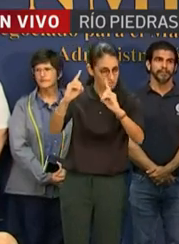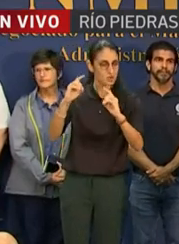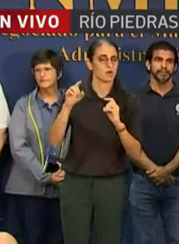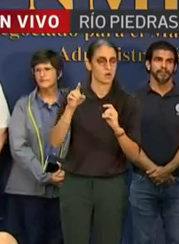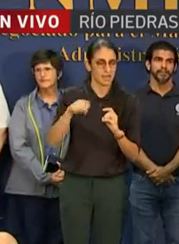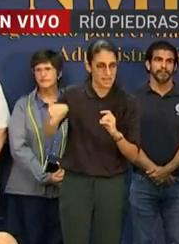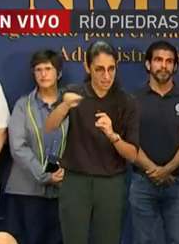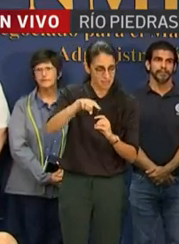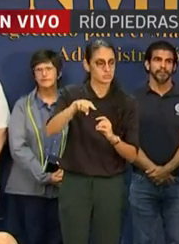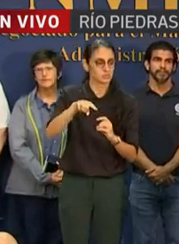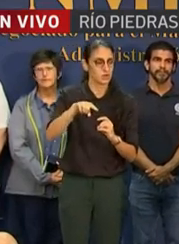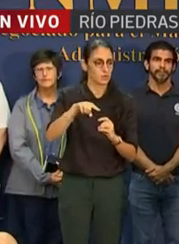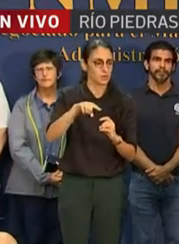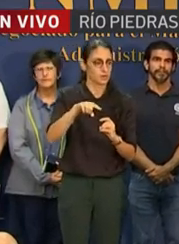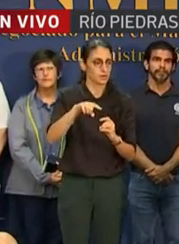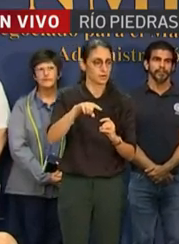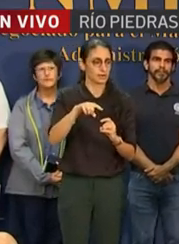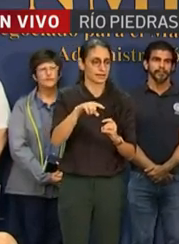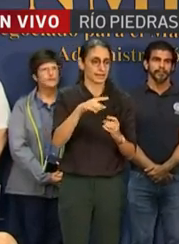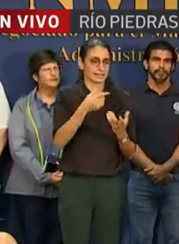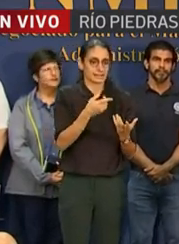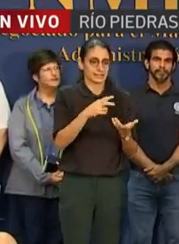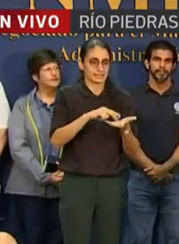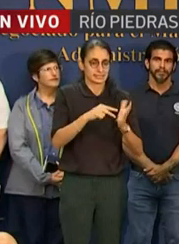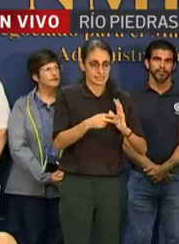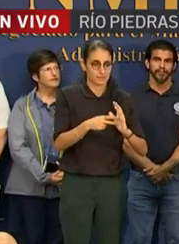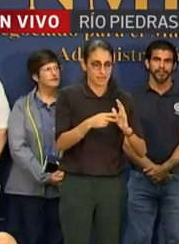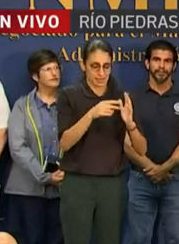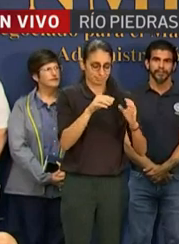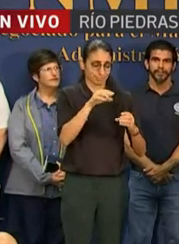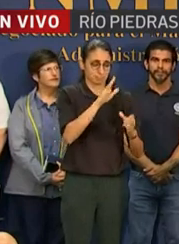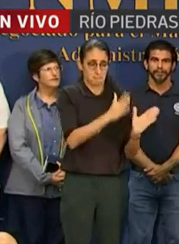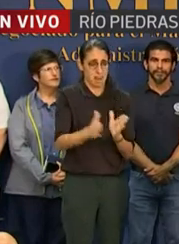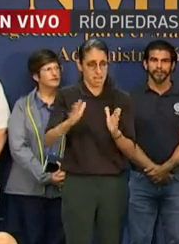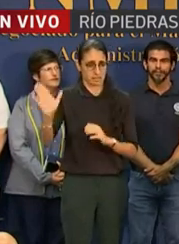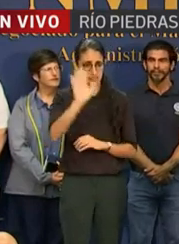ALCALDE. DEL ALCALDE DAN INFORMACIÓN Y NO APOYAMOS A